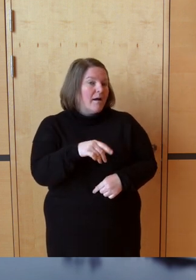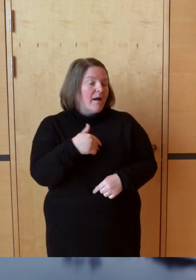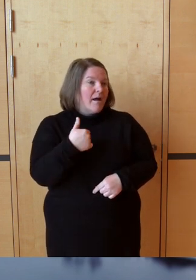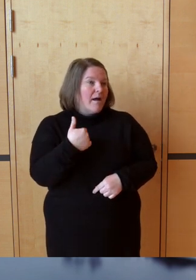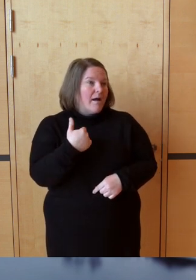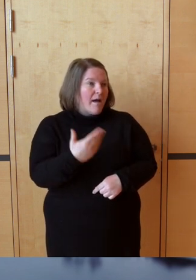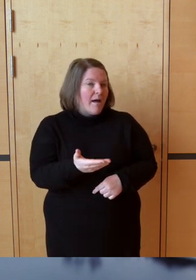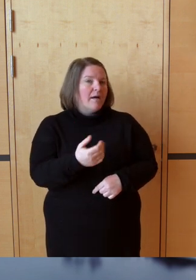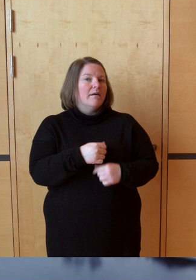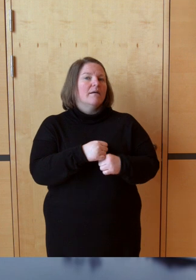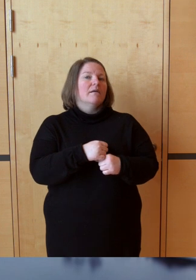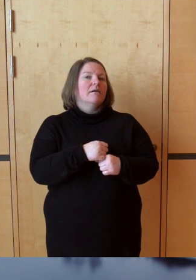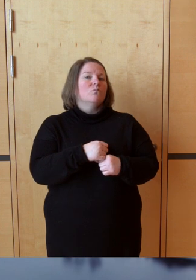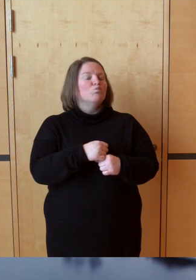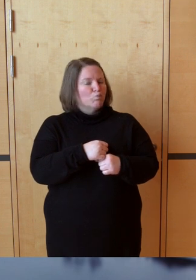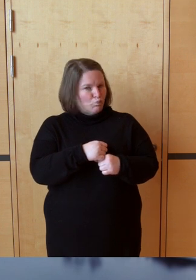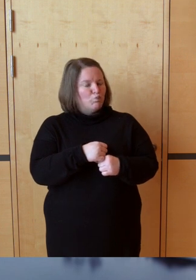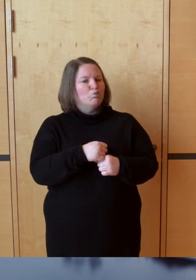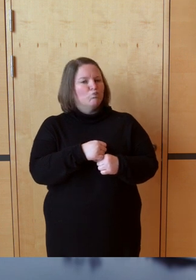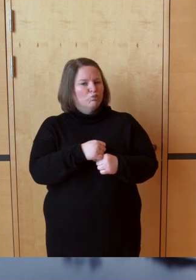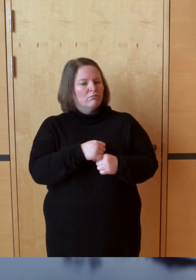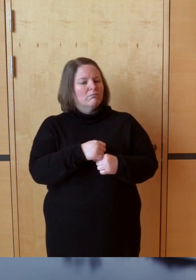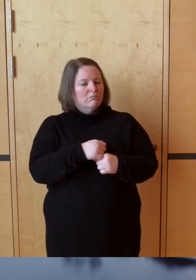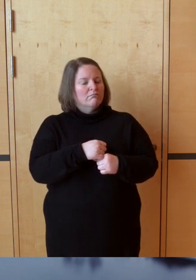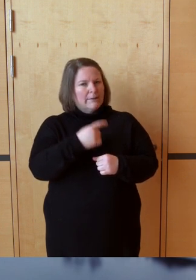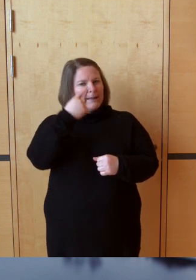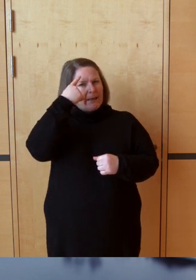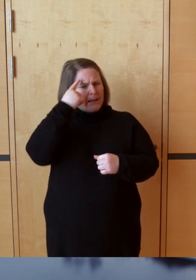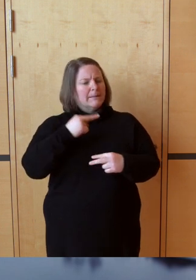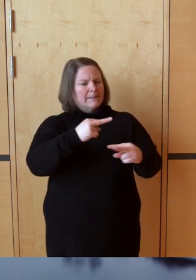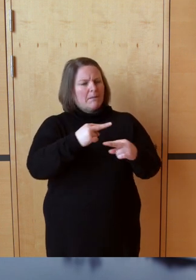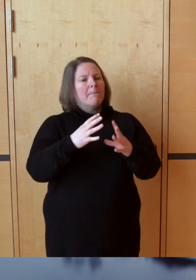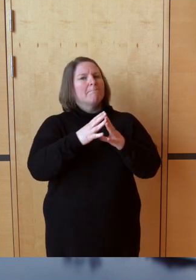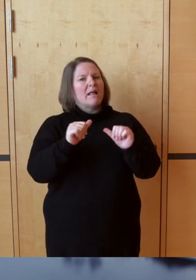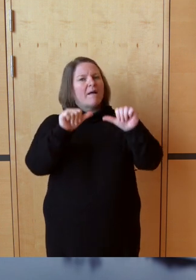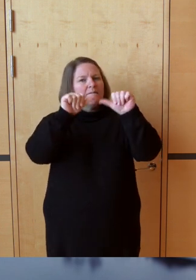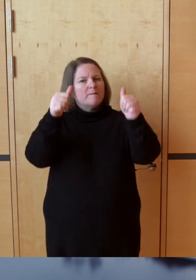Delar åsikter med mig tycker rent formmässigt den frågan inte Ska revideras